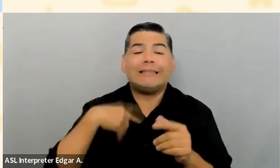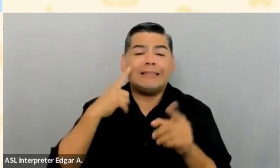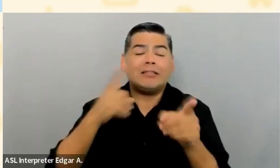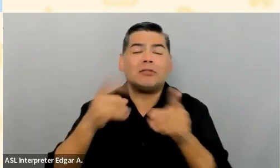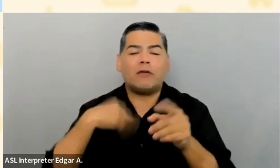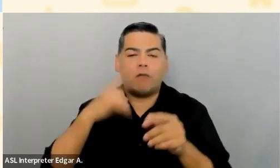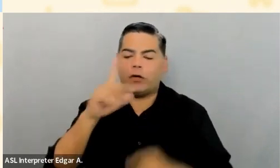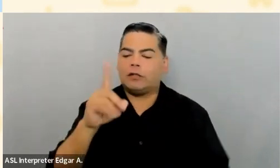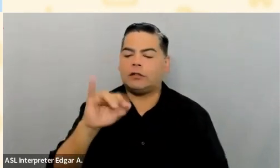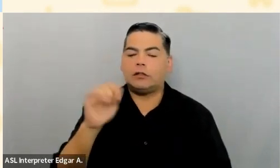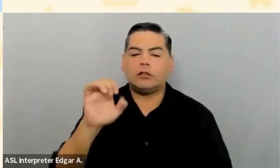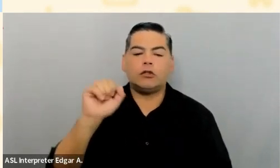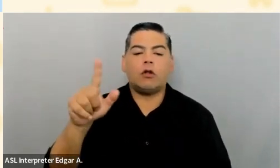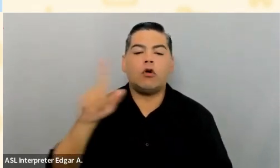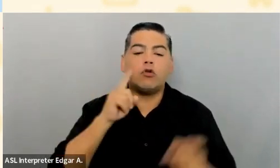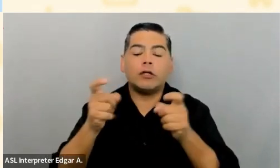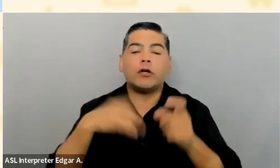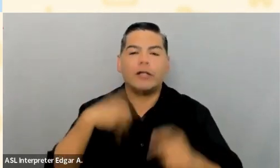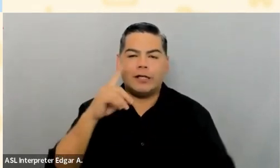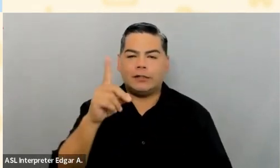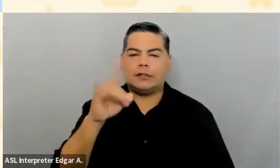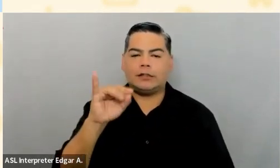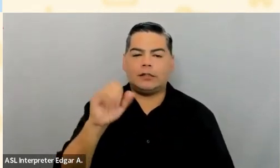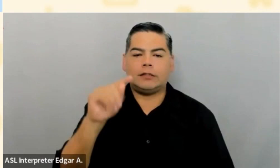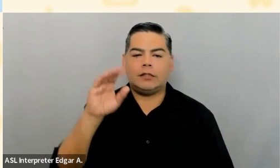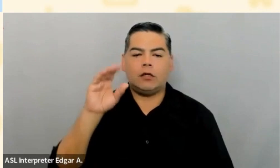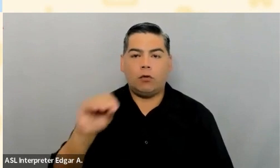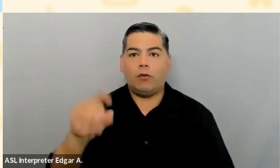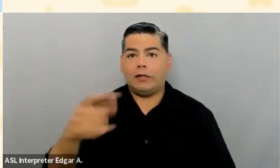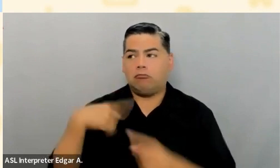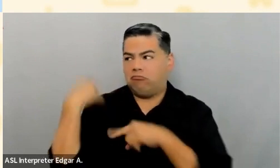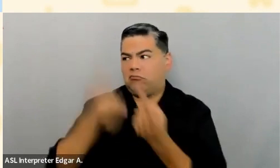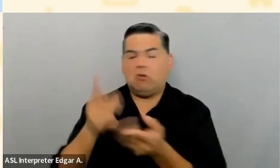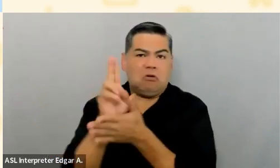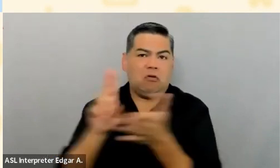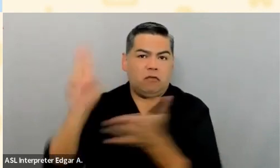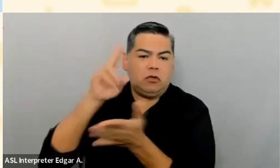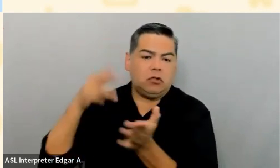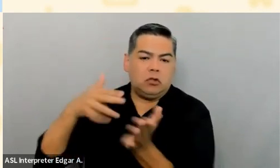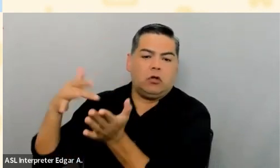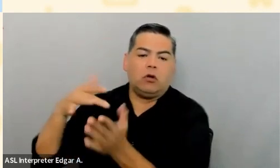en Testlio, y tiene una carrera distinguida desde que terminó sus estudios universitarios en la Universidad de Bournemouth.